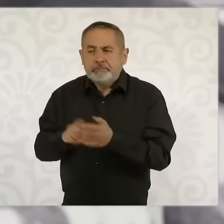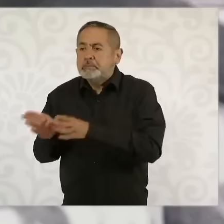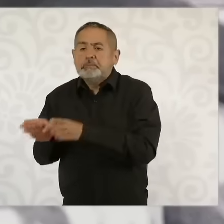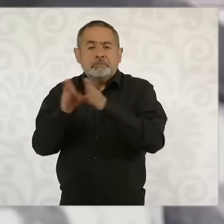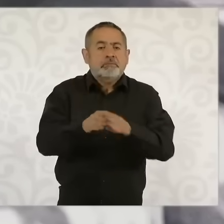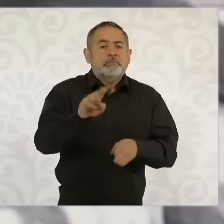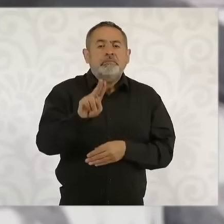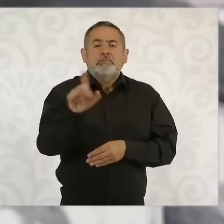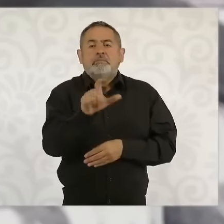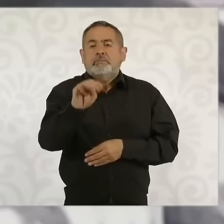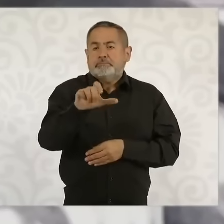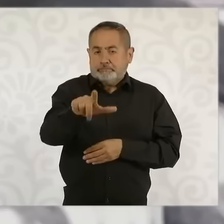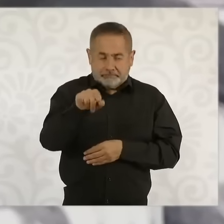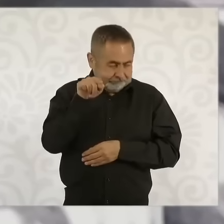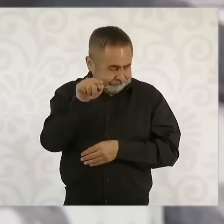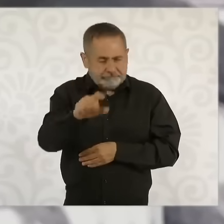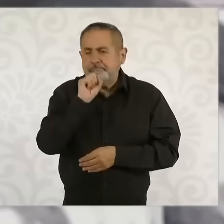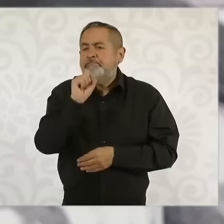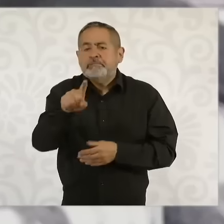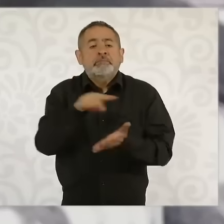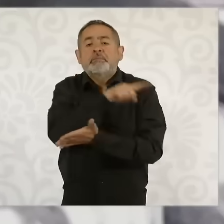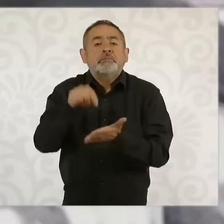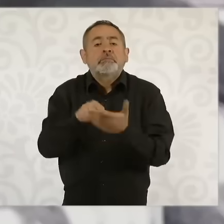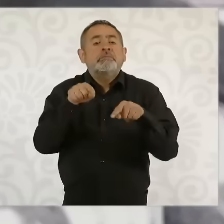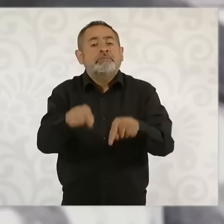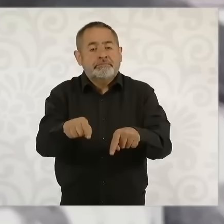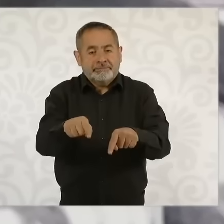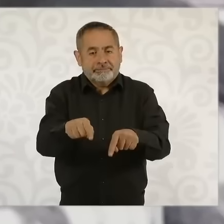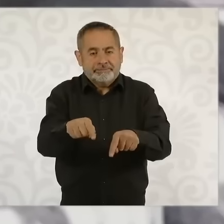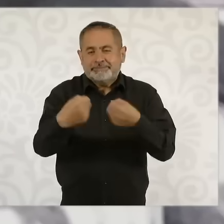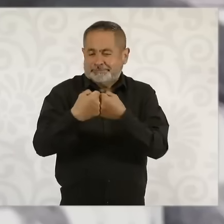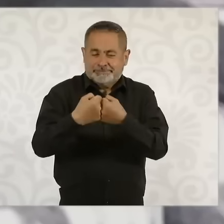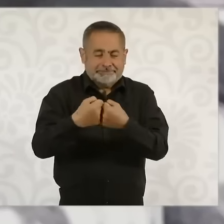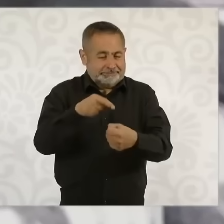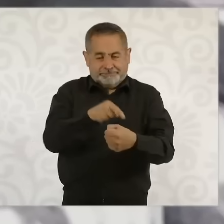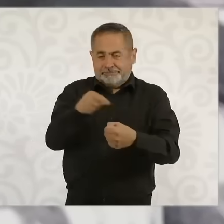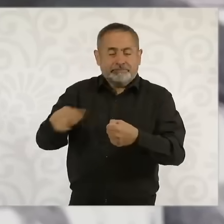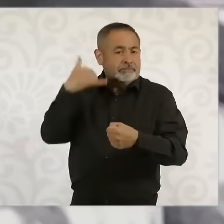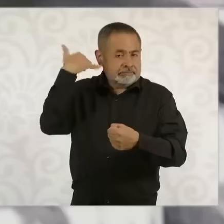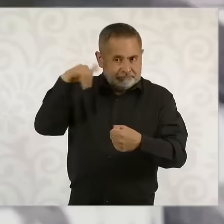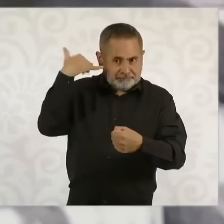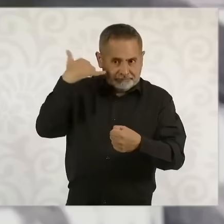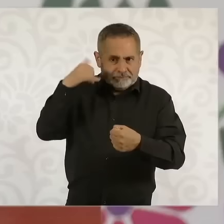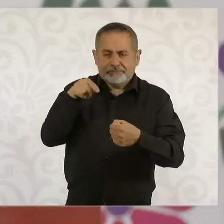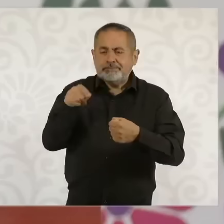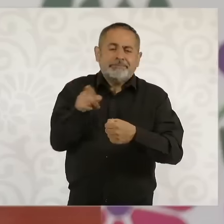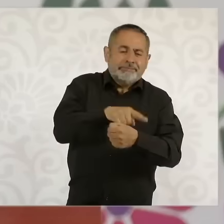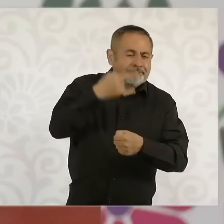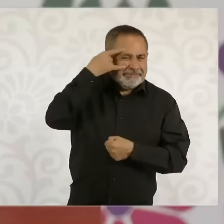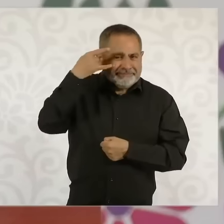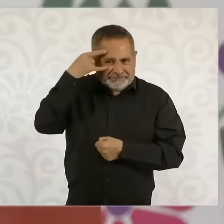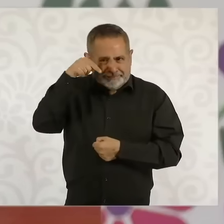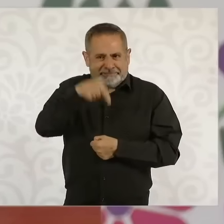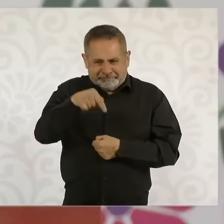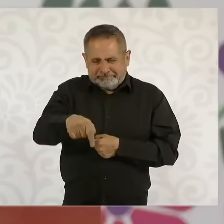parque está ubicado precisamente en la en la en la frontera entre Yucatán y Campeche. Fomenta